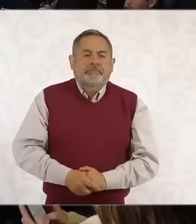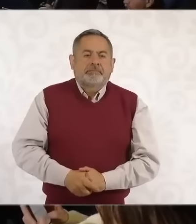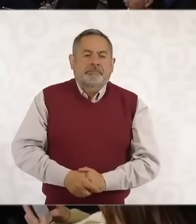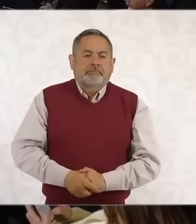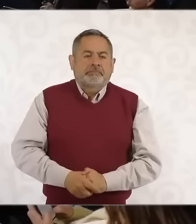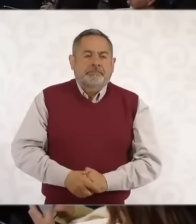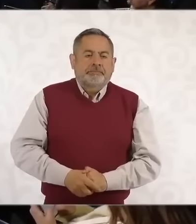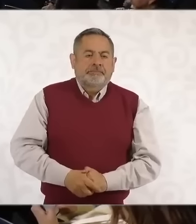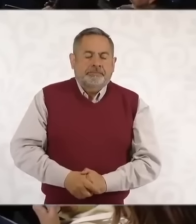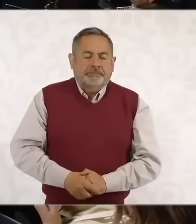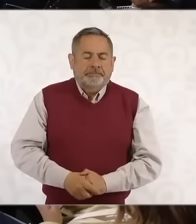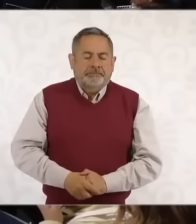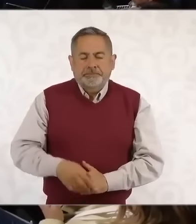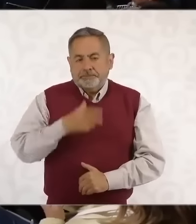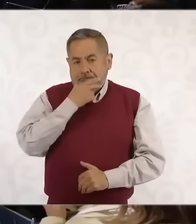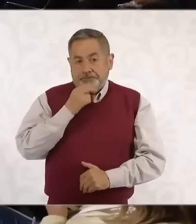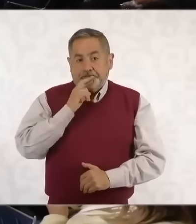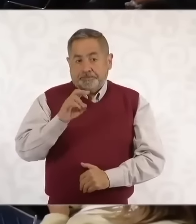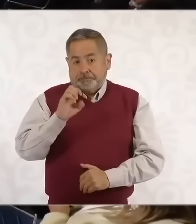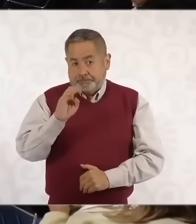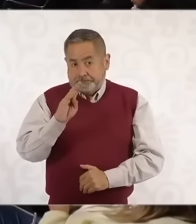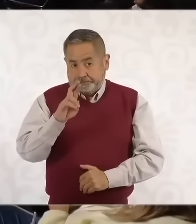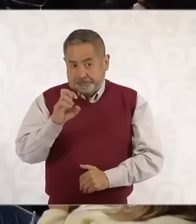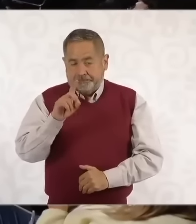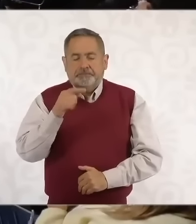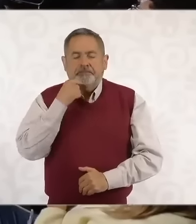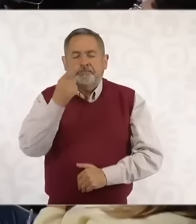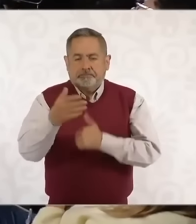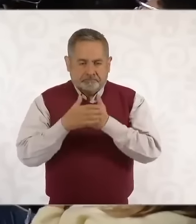Bueno, lo vamos a lo vamos a informar ahora. que se presente la síntesis que decía yo de